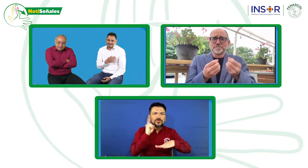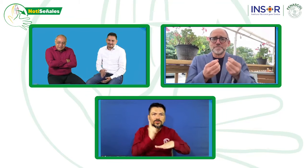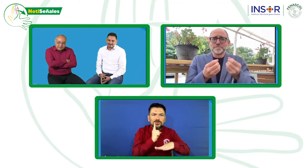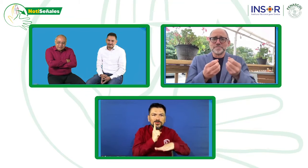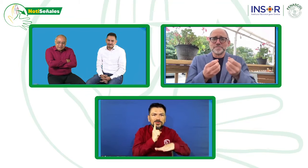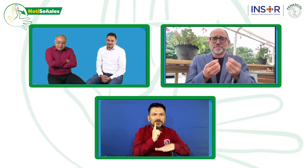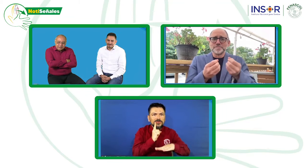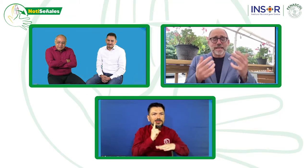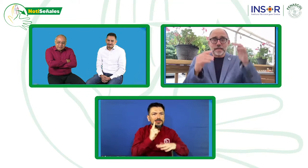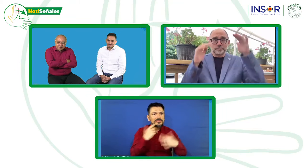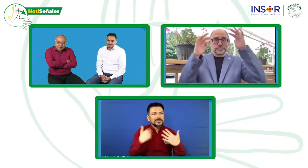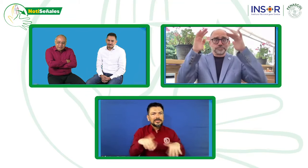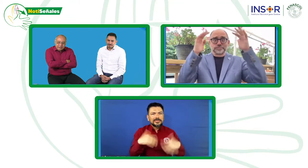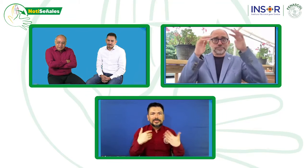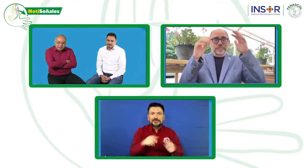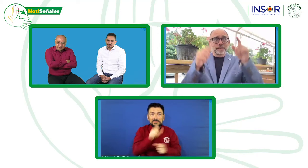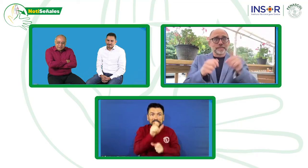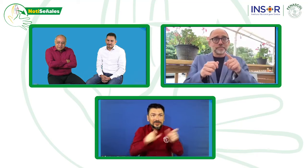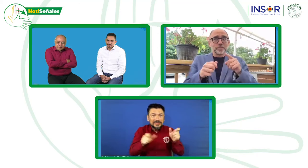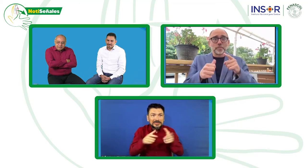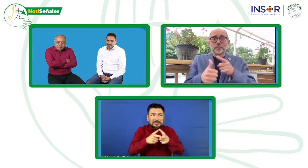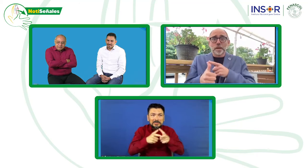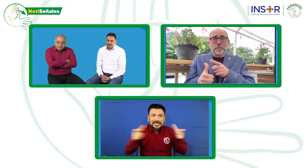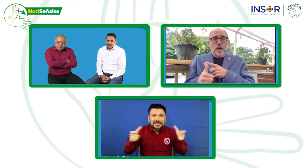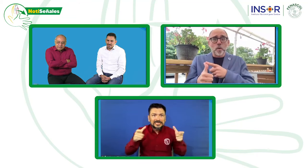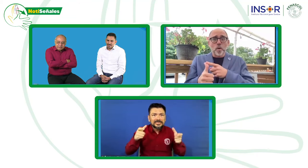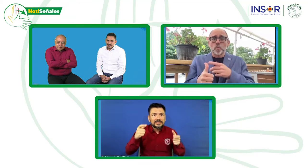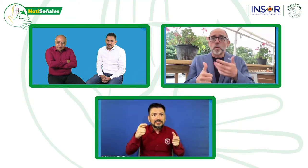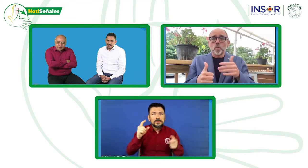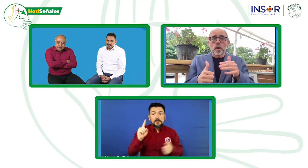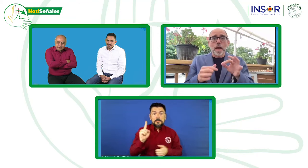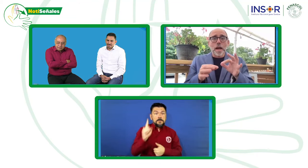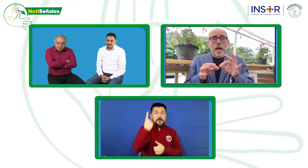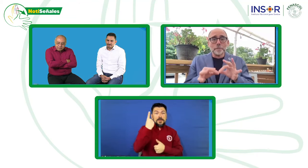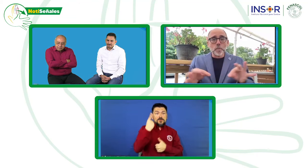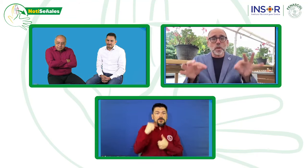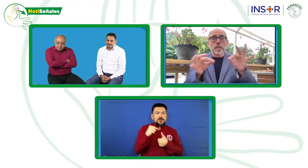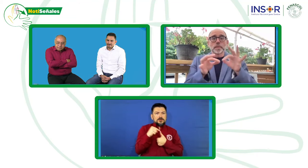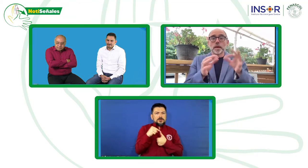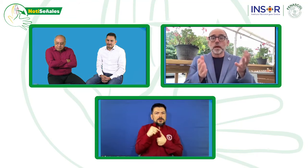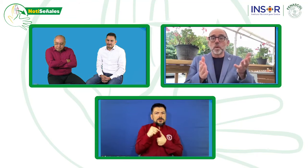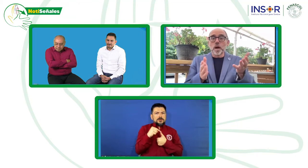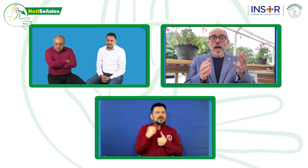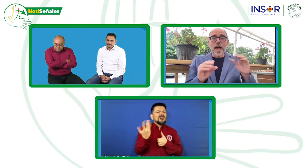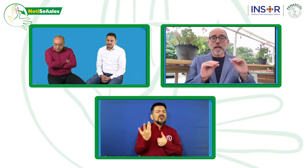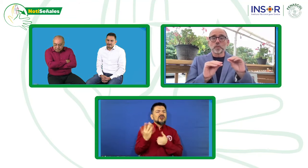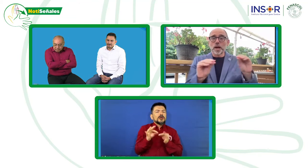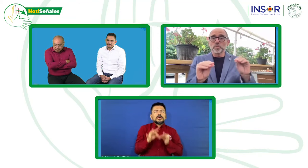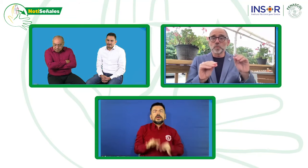de ver que ahora Giovanni Meléndez es el nuevo director